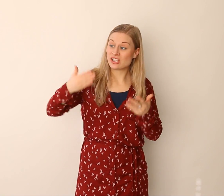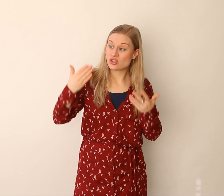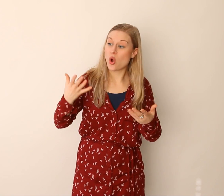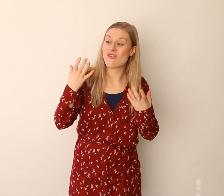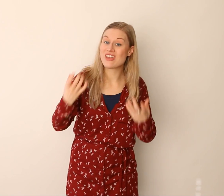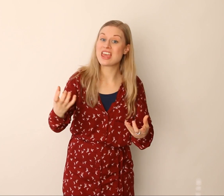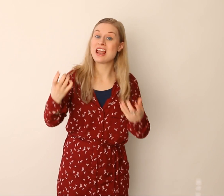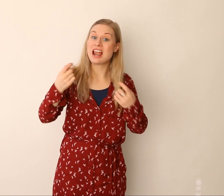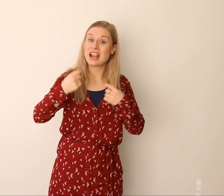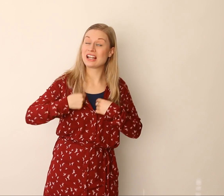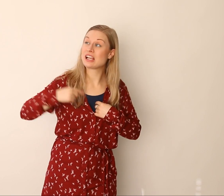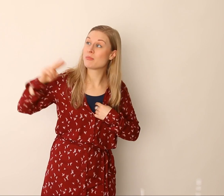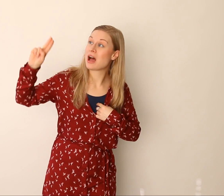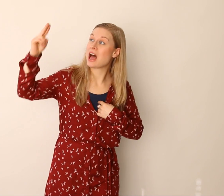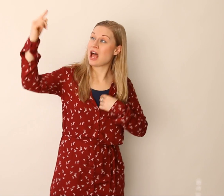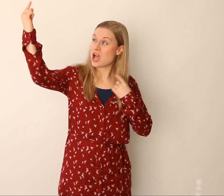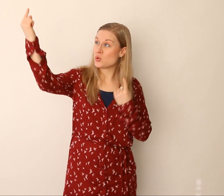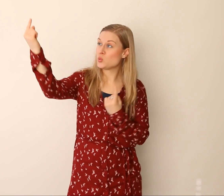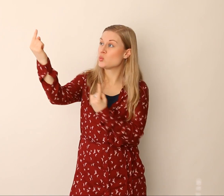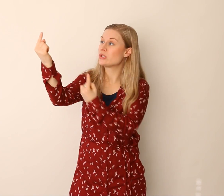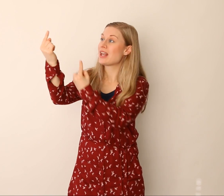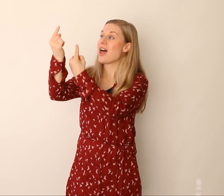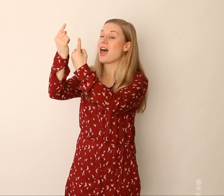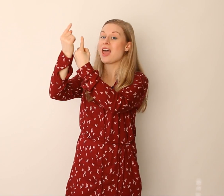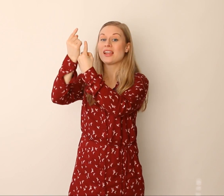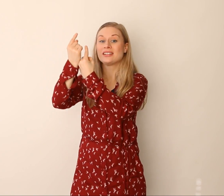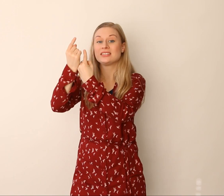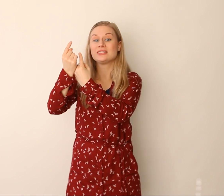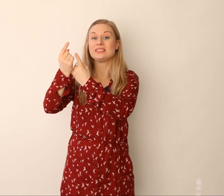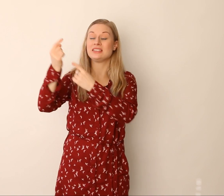Heer, zo wil ik bij U zijn.